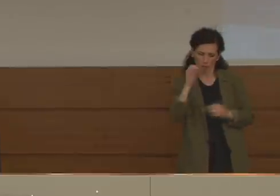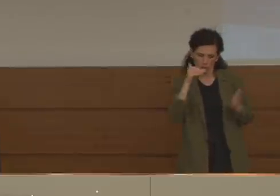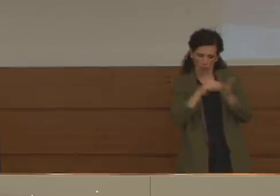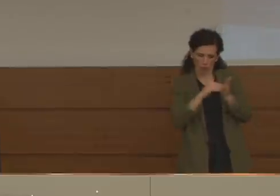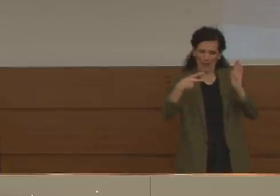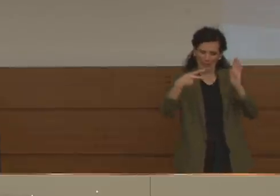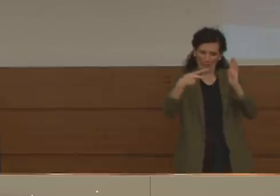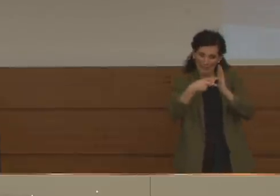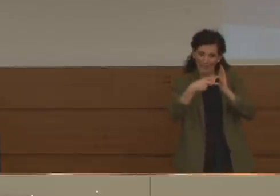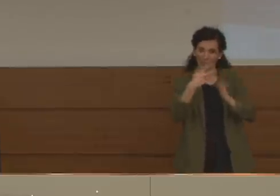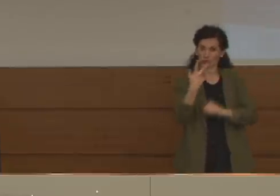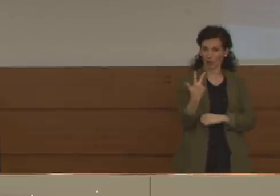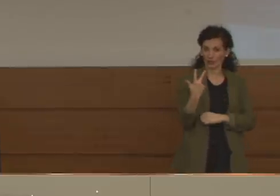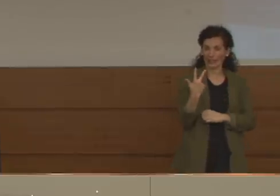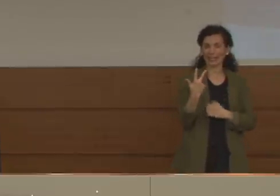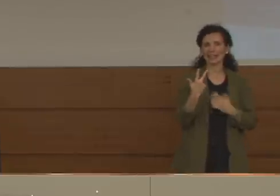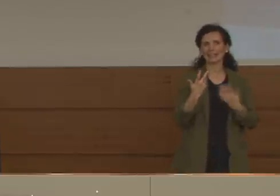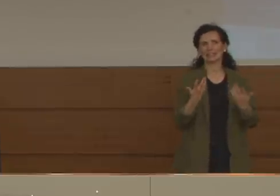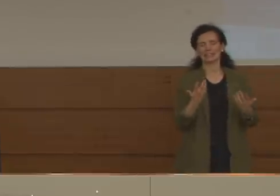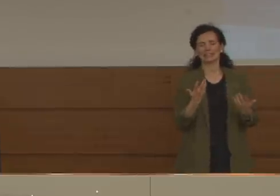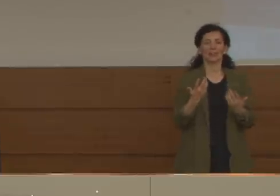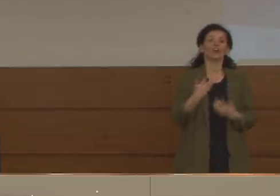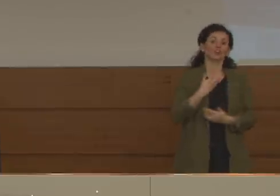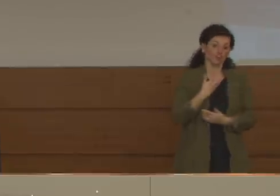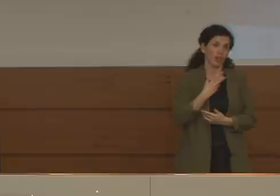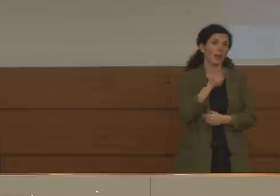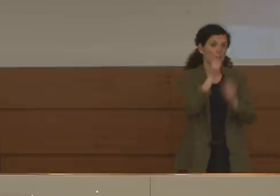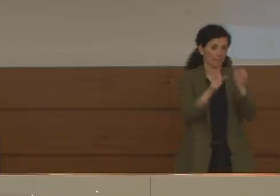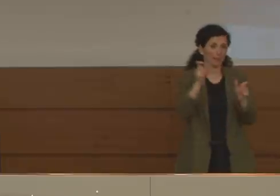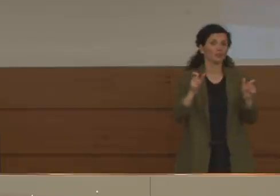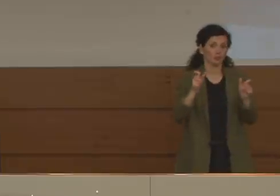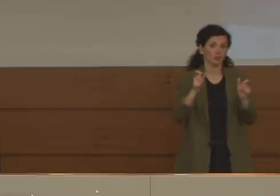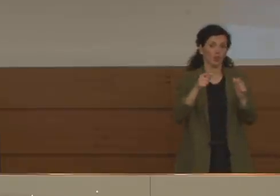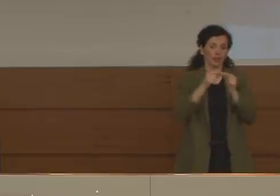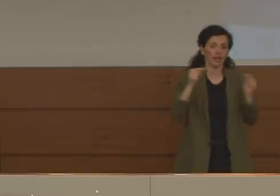No, ci sono anche chi ne fa di più. Magari...